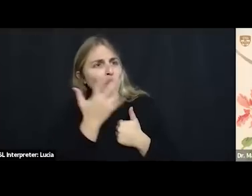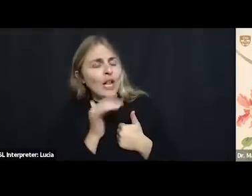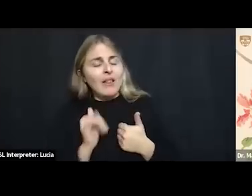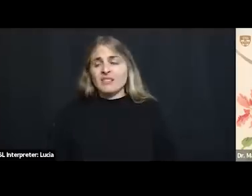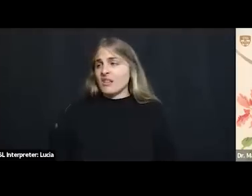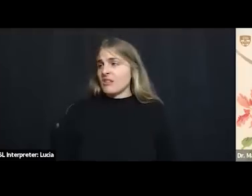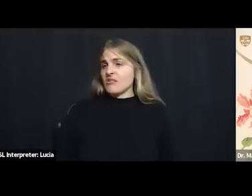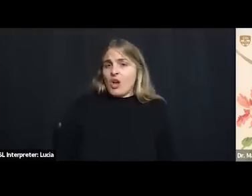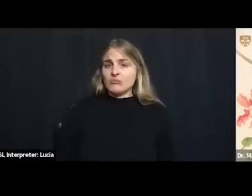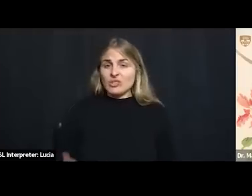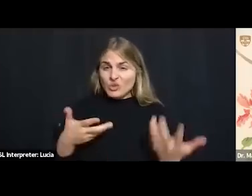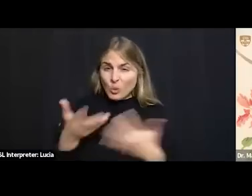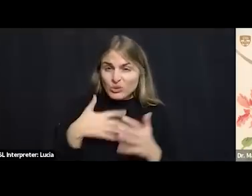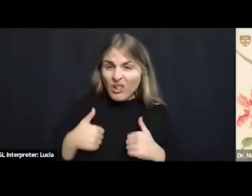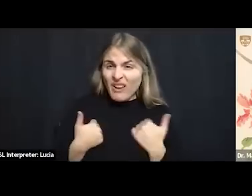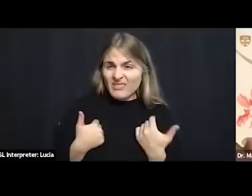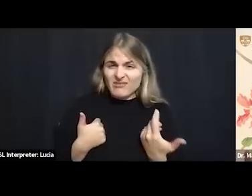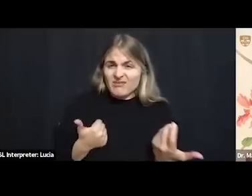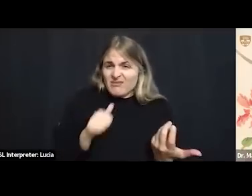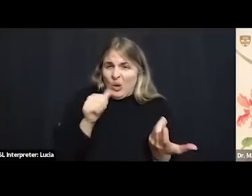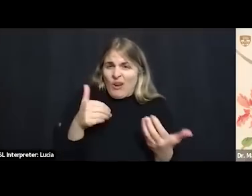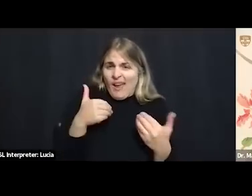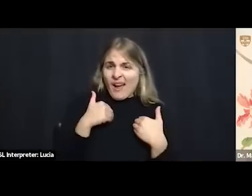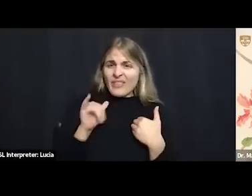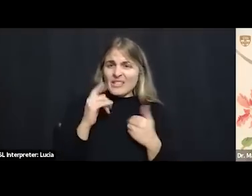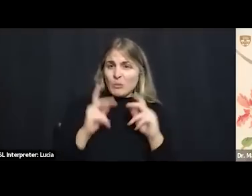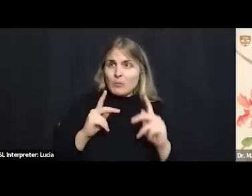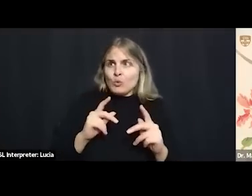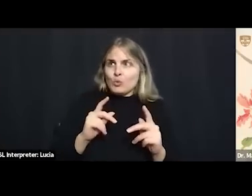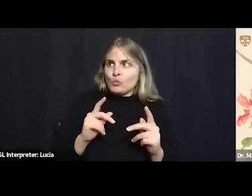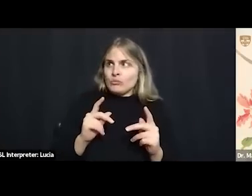"¿Una vida social? No tengo una de esas. Eso es para personas que no están sin hogar".